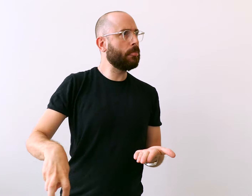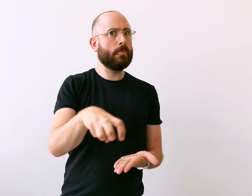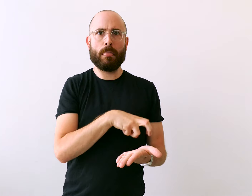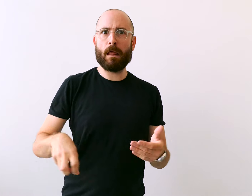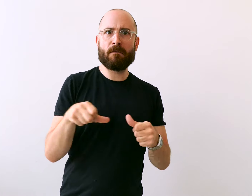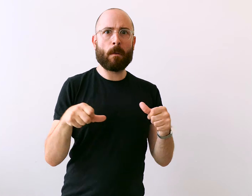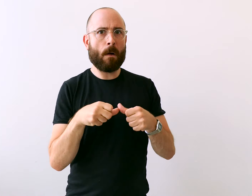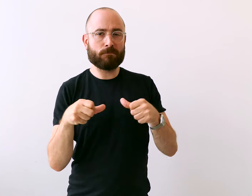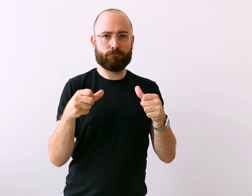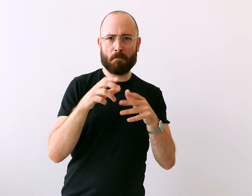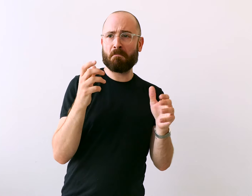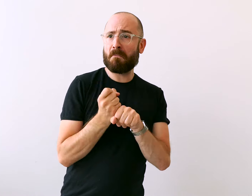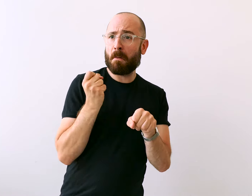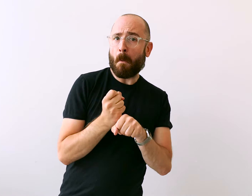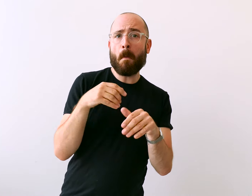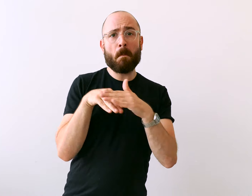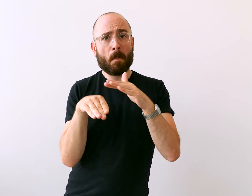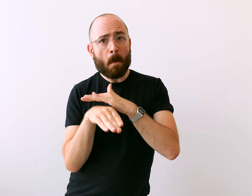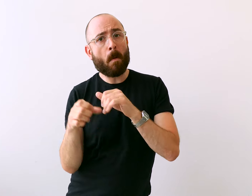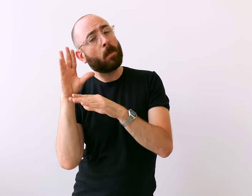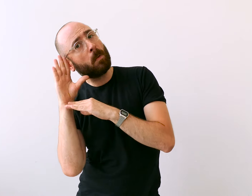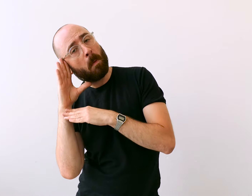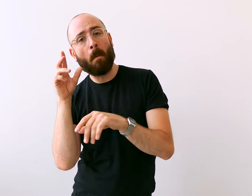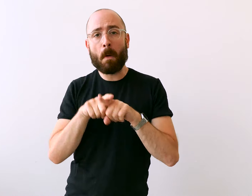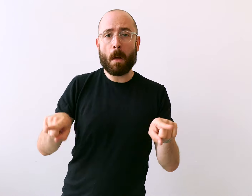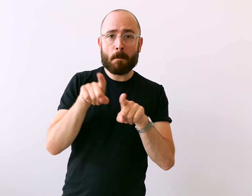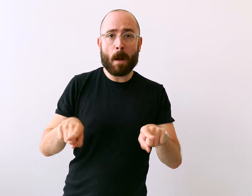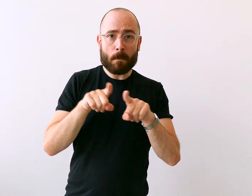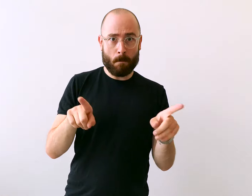Vous tournez en rond à Paris au rythme "boulot, métro, dodo"...